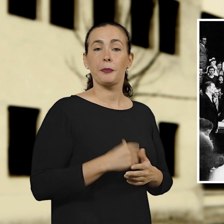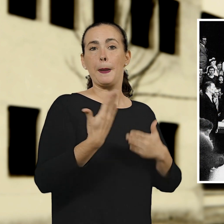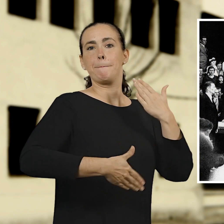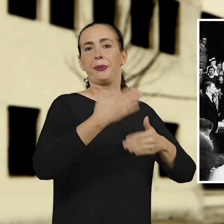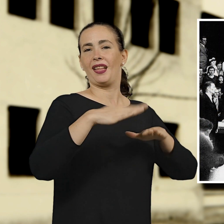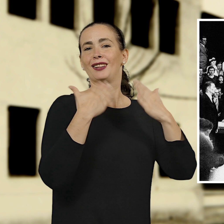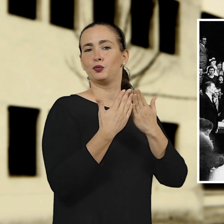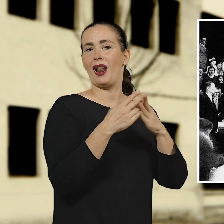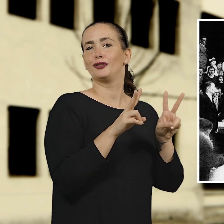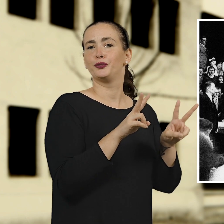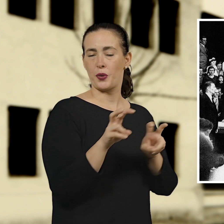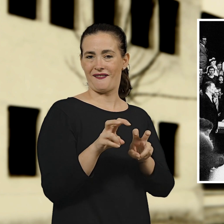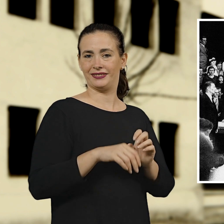Cap a unes noves escoles